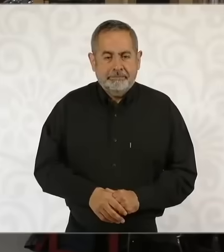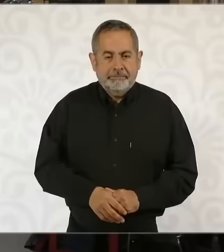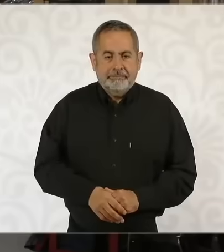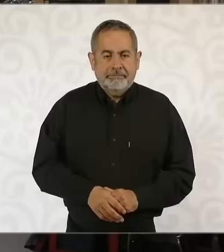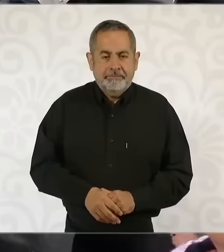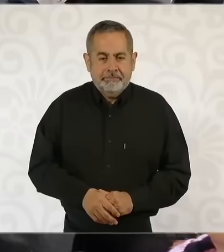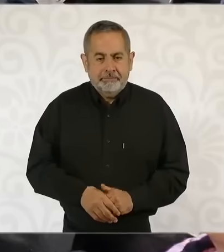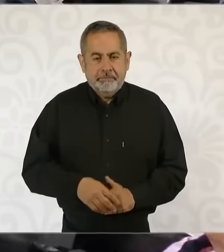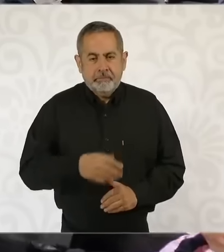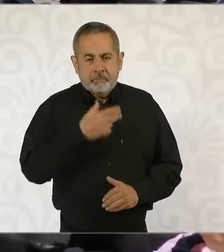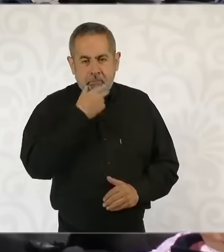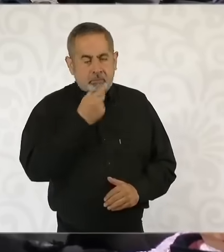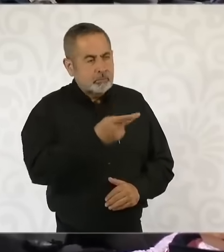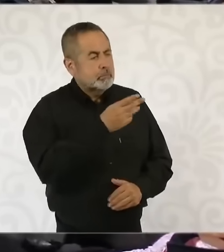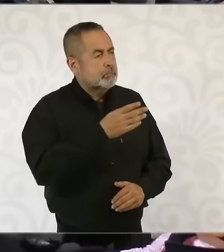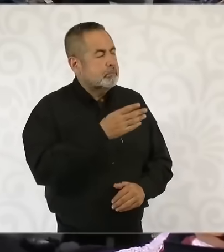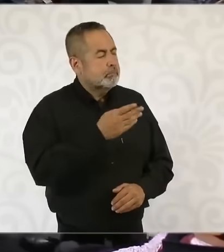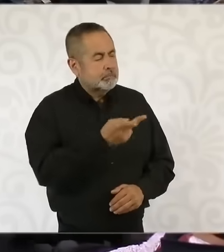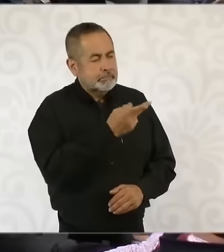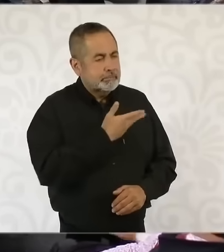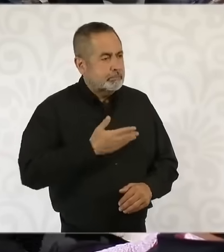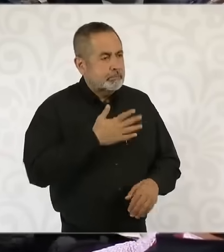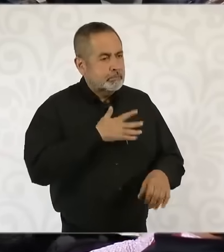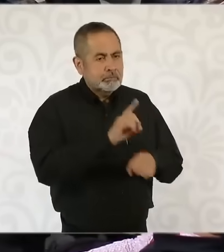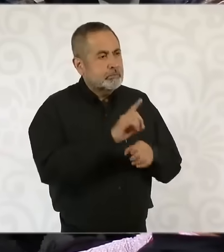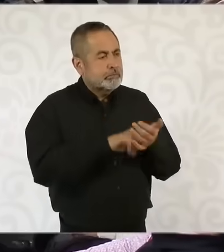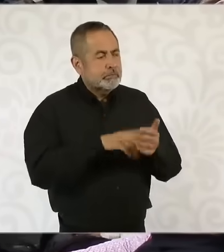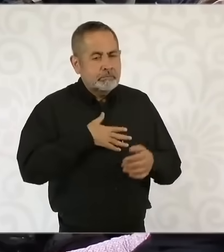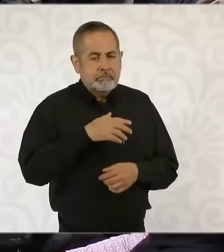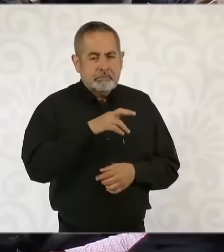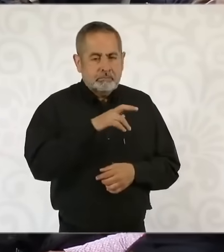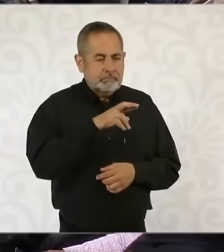Presidenta, ¿cómo está? Buenos días. Luis Ángel Marín de Radio Resultados. Eh, quisiera